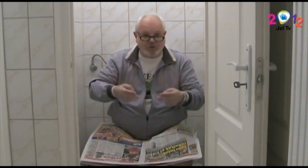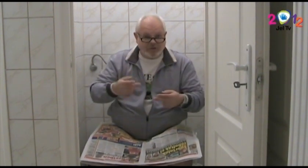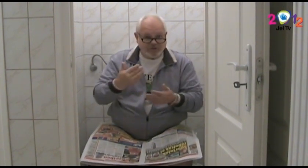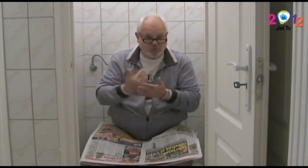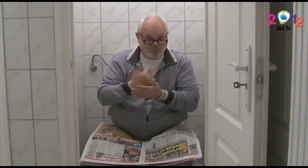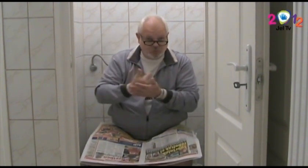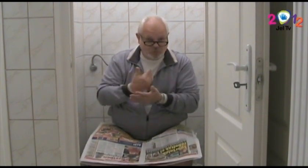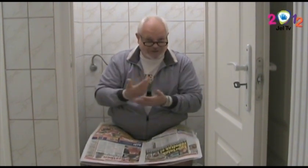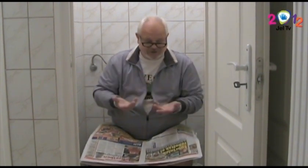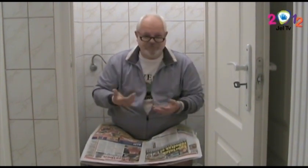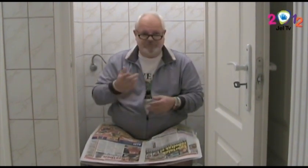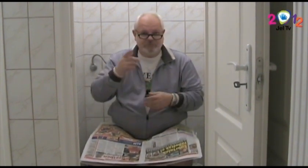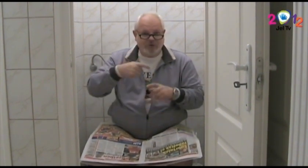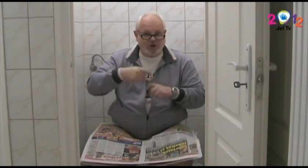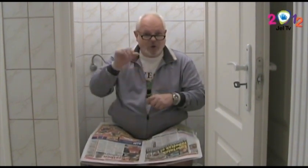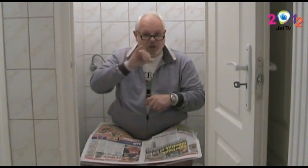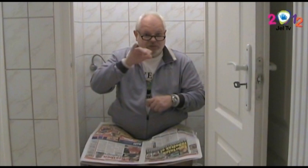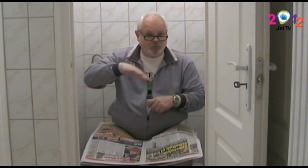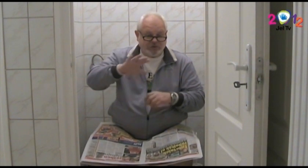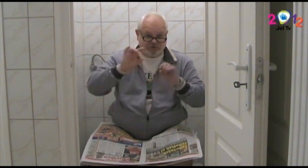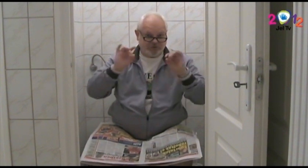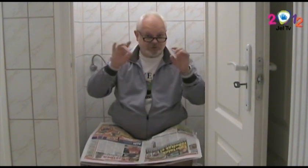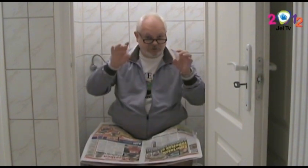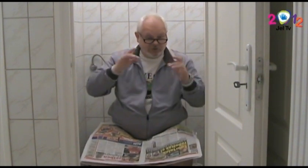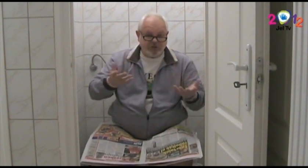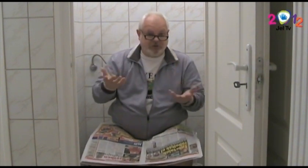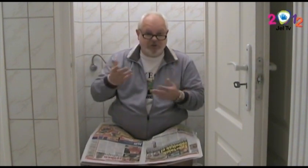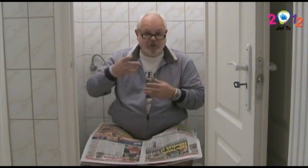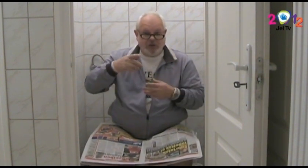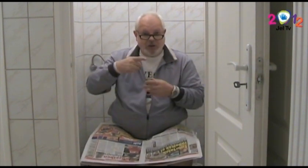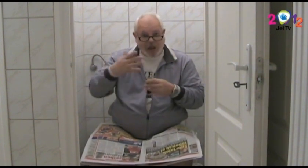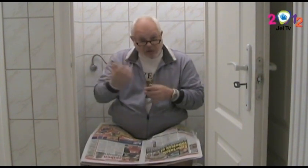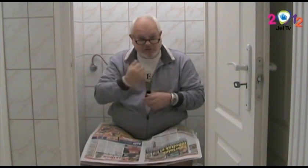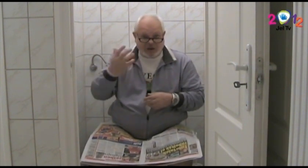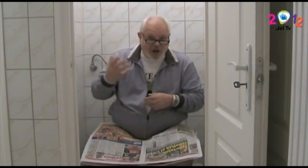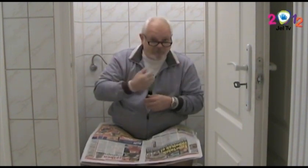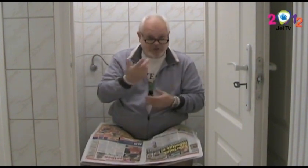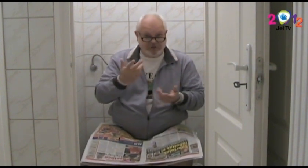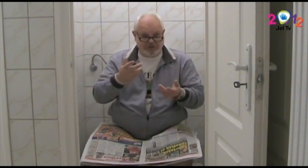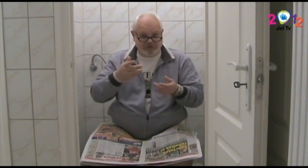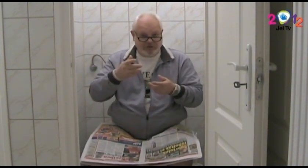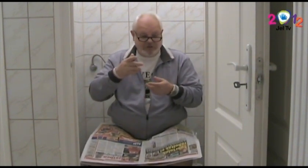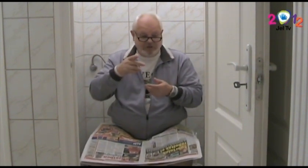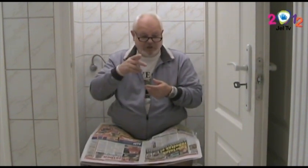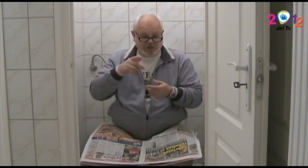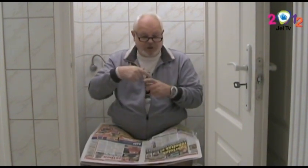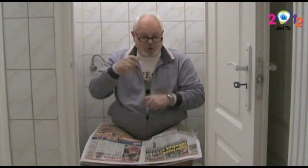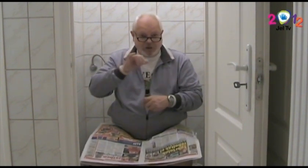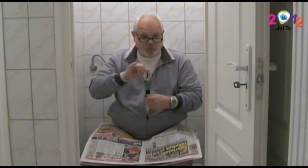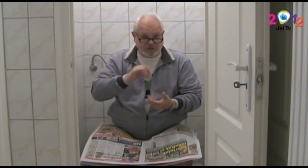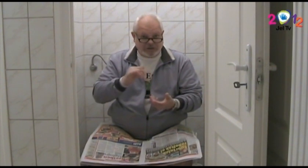Következõ hír: a rokkantnyugdíjasok idegesek, vajonelveszik, vagy nem veszik el a nyugdíjat?